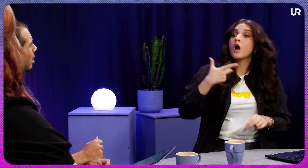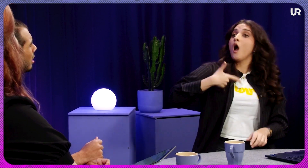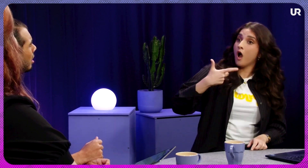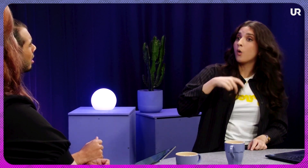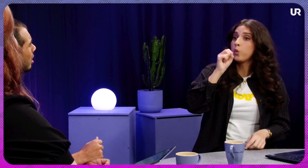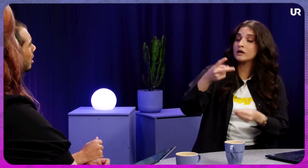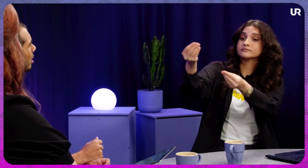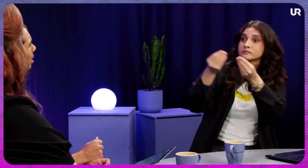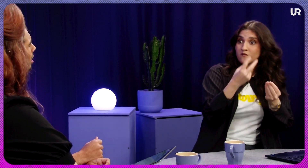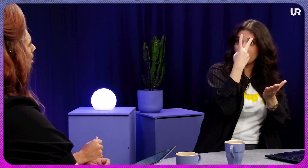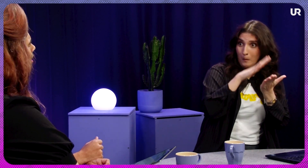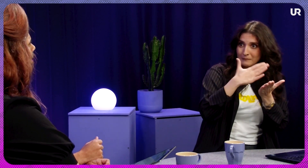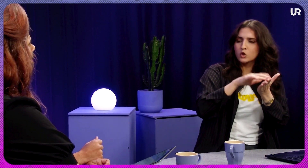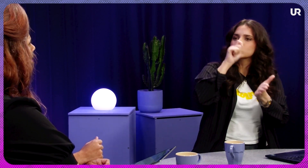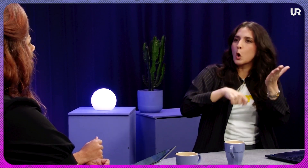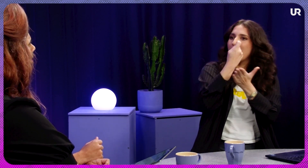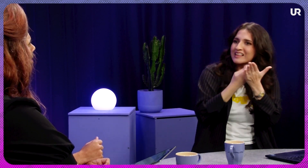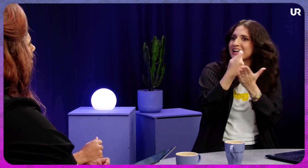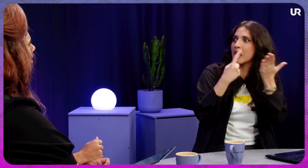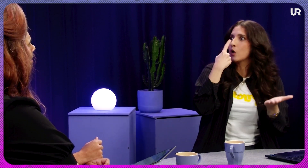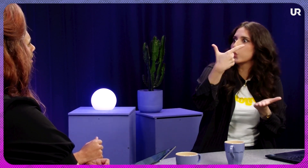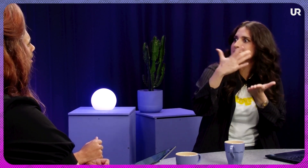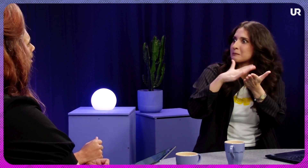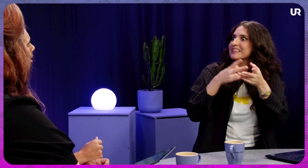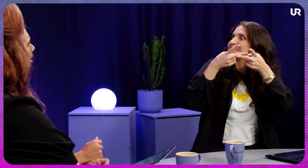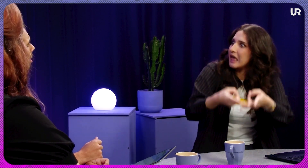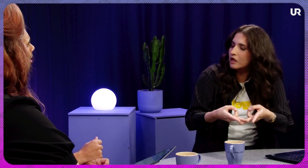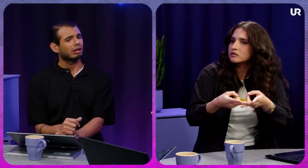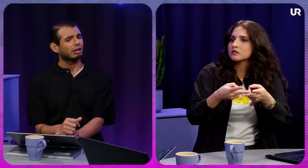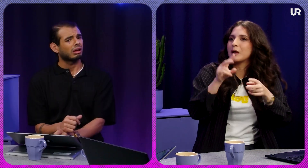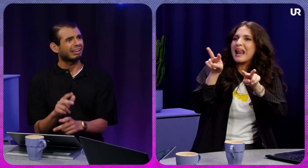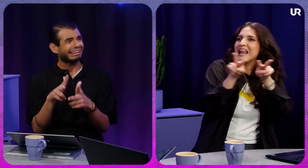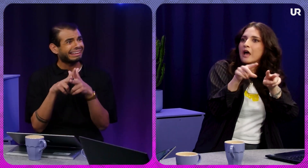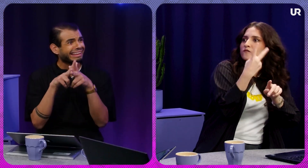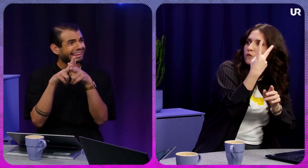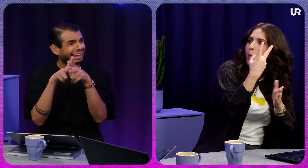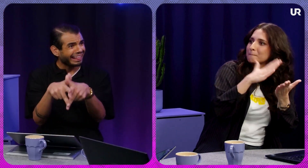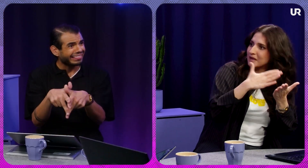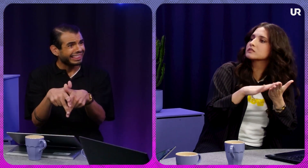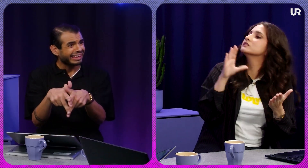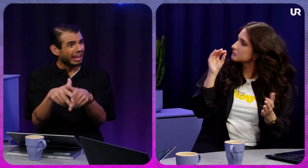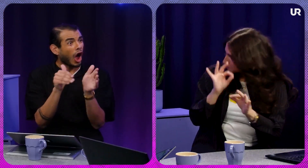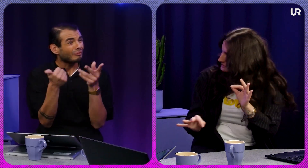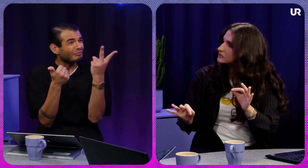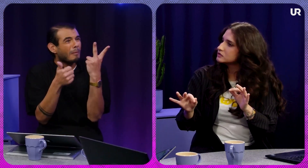Då börjar AI-konstnären fatta, och ritar 1000 bilder till baserade på de två bilderna som liknade katter mest. Amir: IGEN?